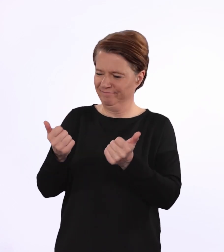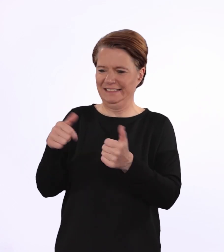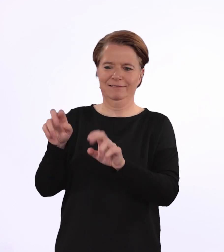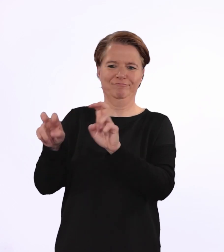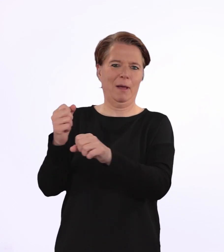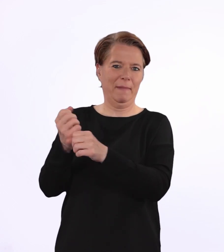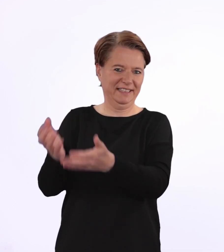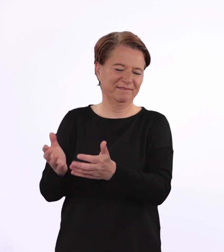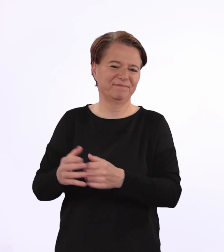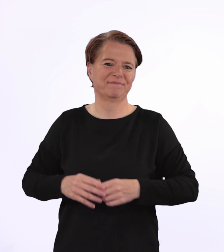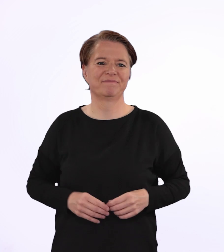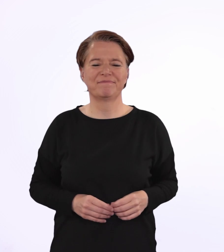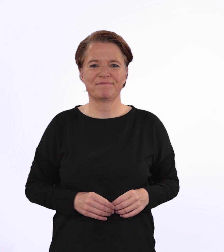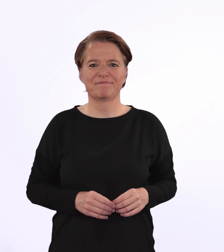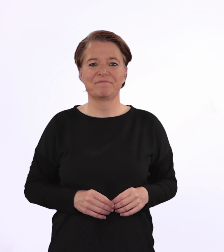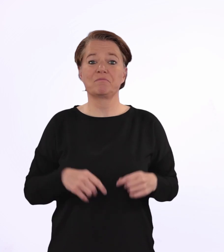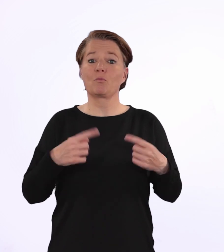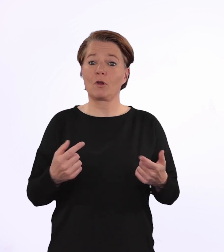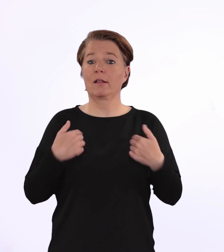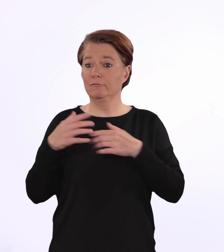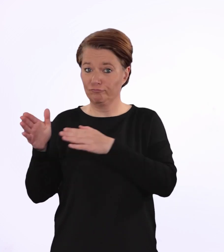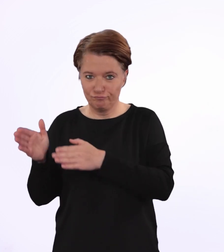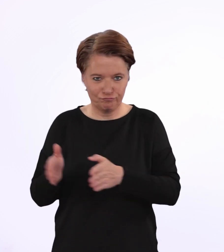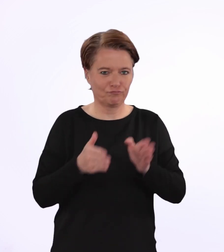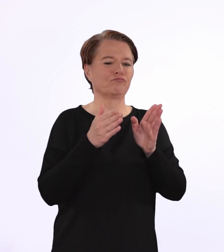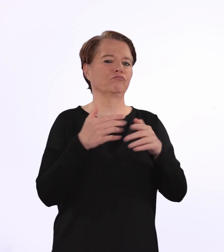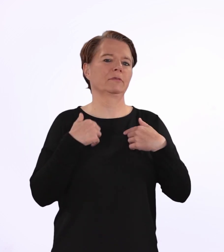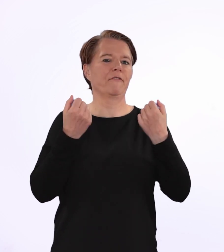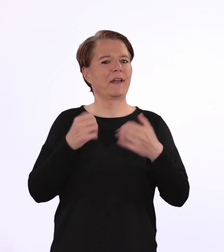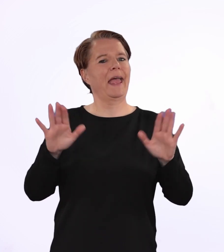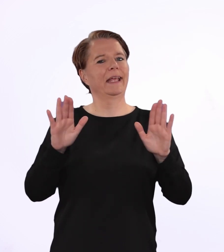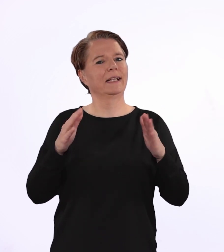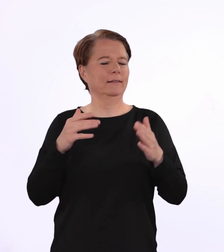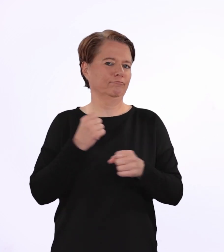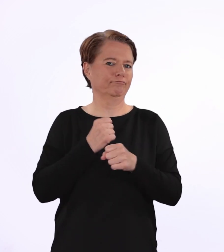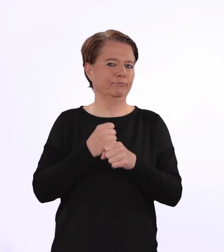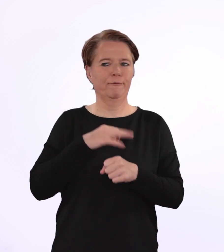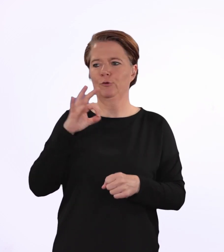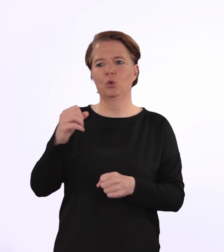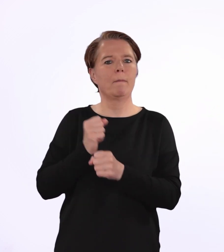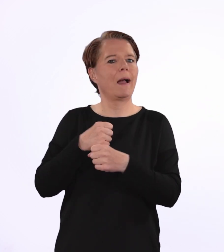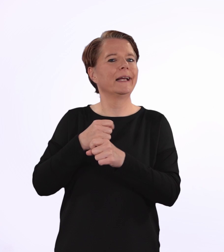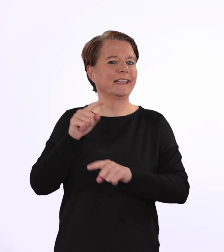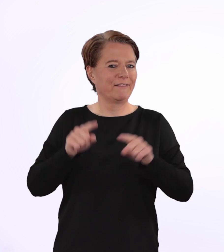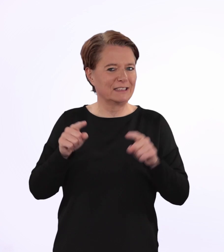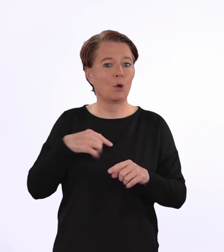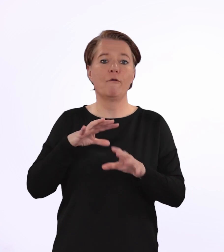die tollen Menschen, die dort jetzt arbeiten. Ich habe seitdem frei für Making a Difference gearbeitet